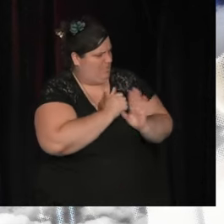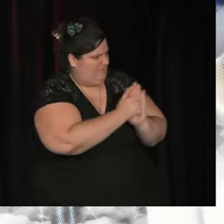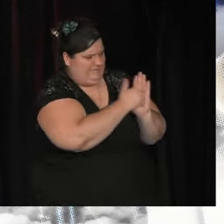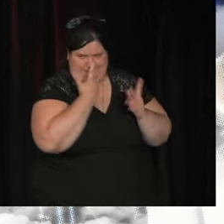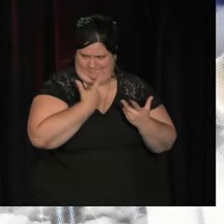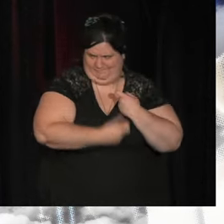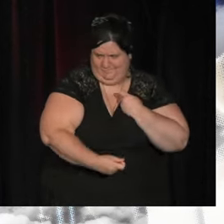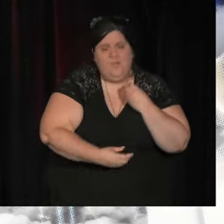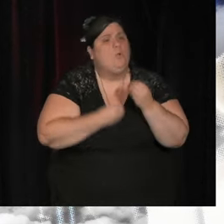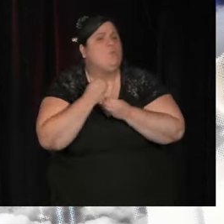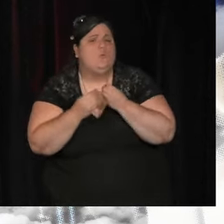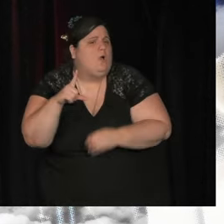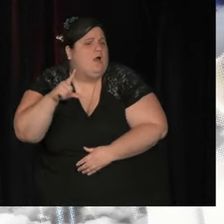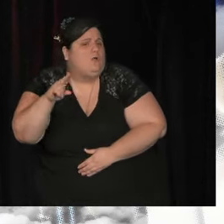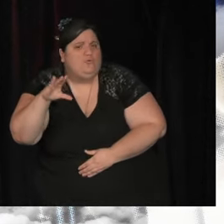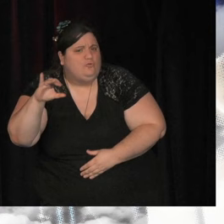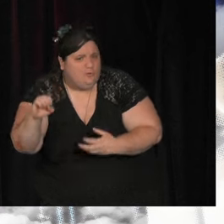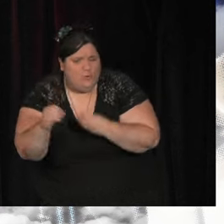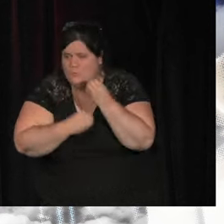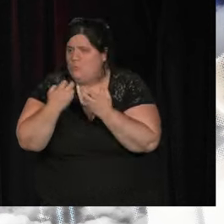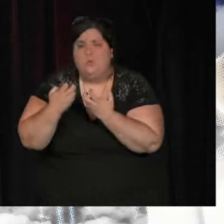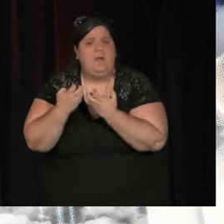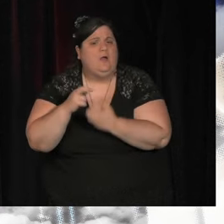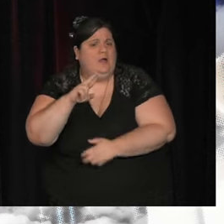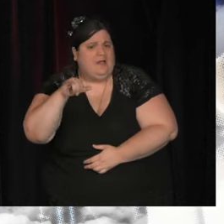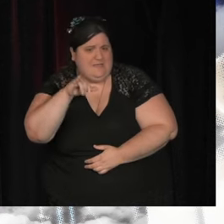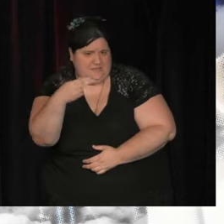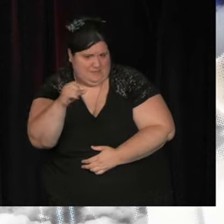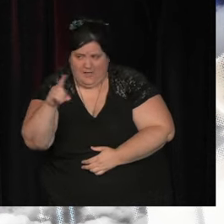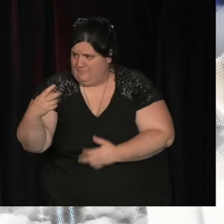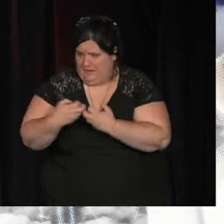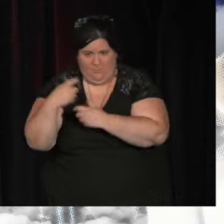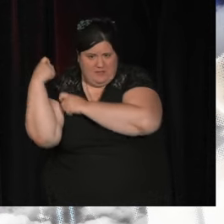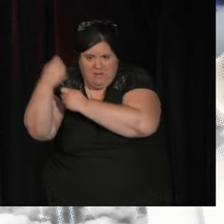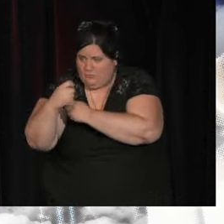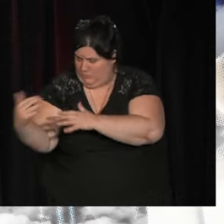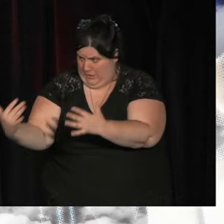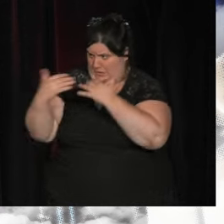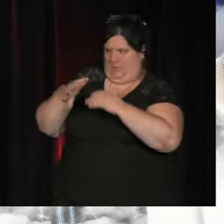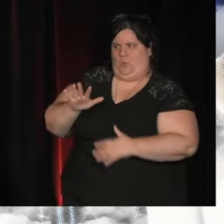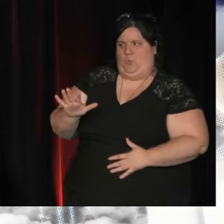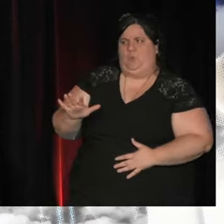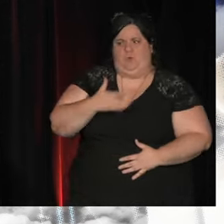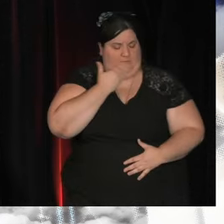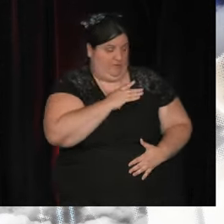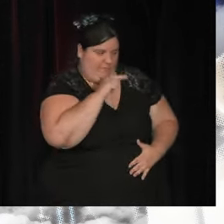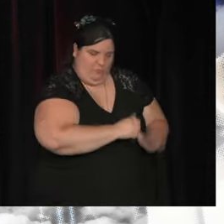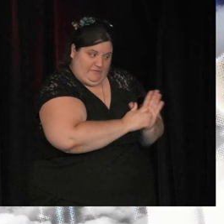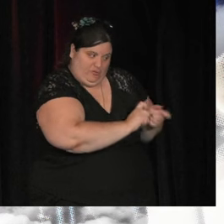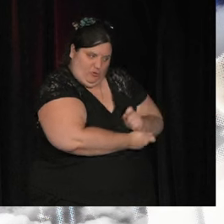ils nous foncent dessus avec un Lúcio ou un Reinhardt avec son marteau, "OK, il faut qu'on calme un peu les choses, qu'on arrive à défendre tel healer." Il est normal aussi de switcher un soigneur qui n'est